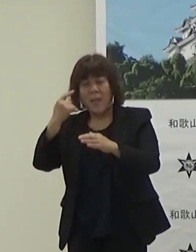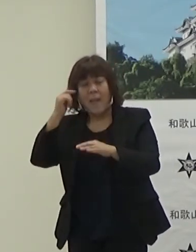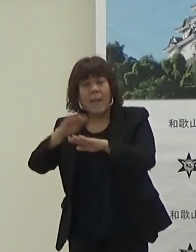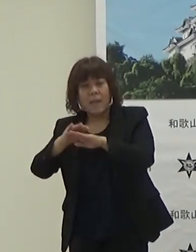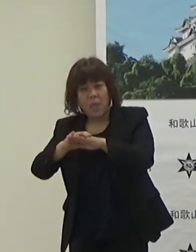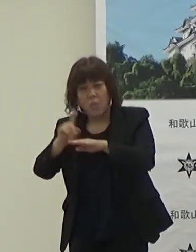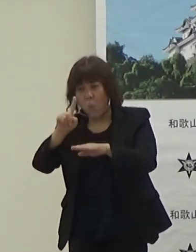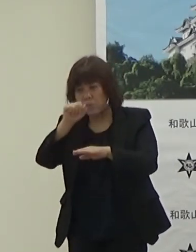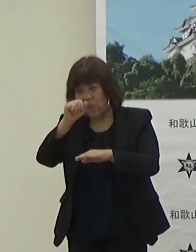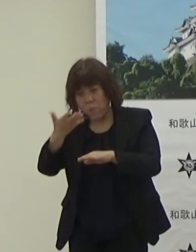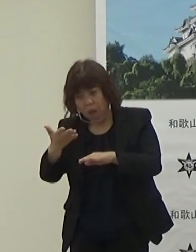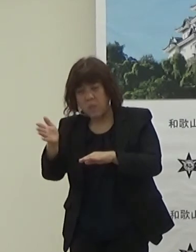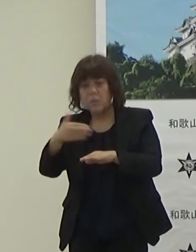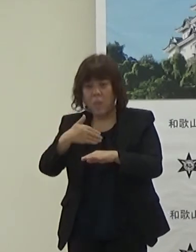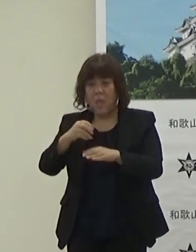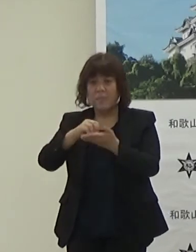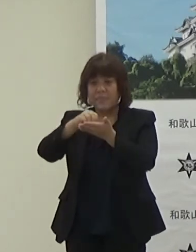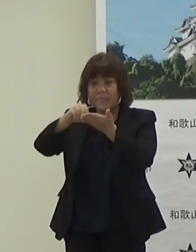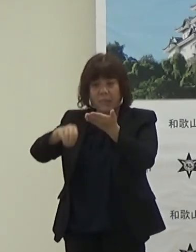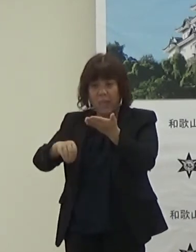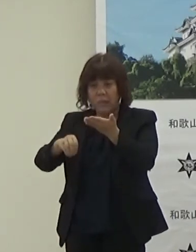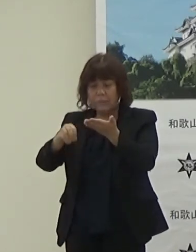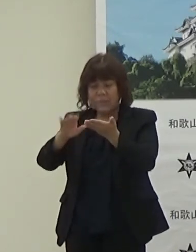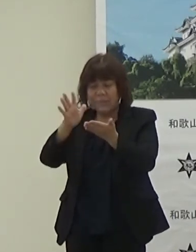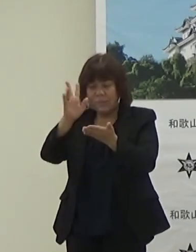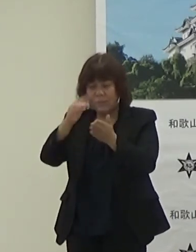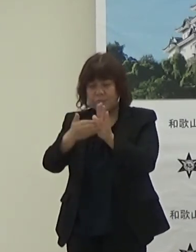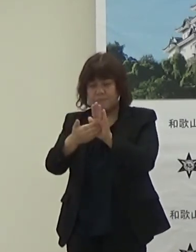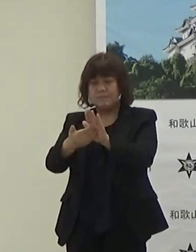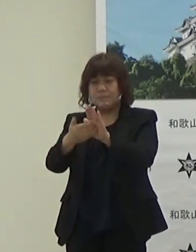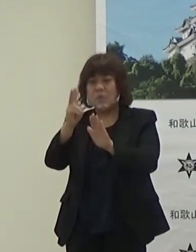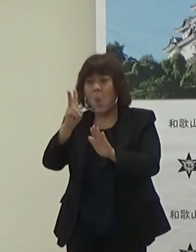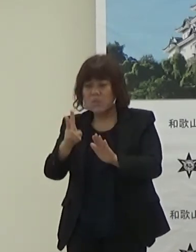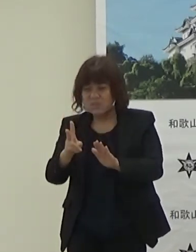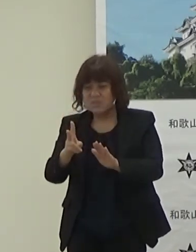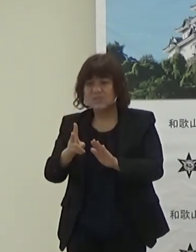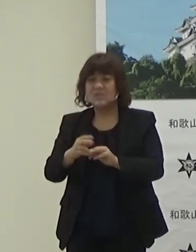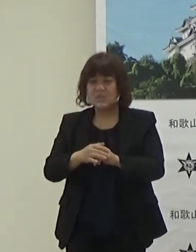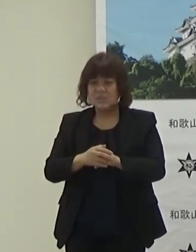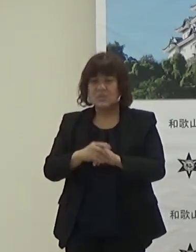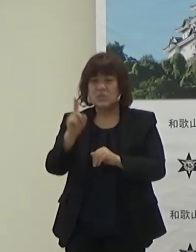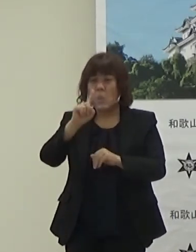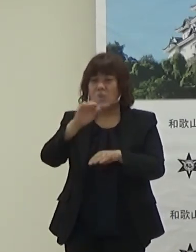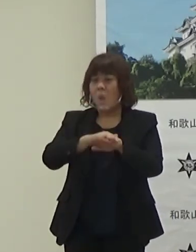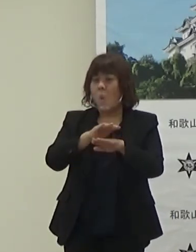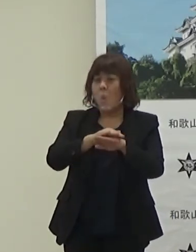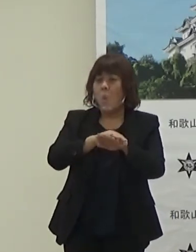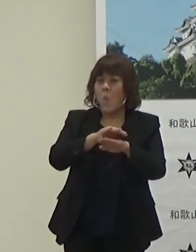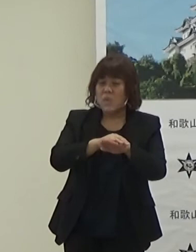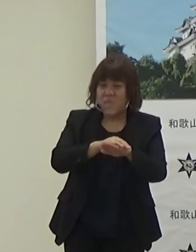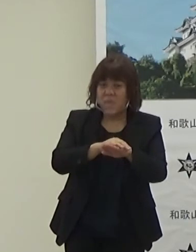撤退するうえで撤退させないようにするためにはどういった手だてを